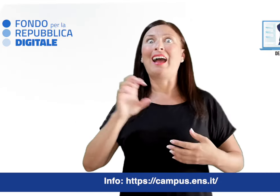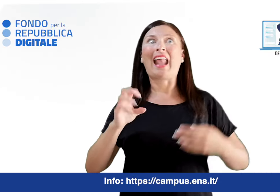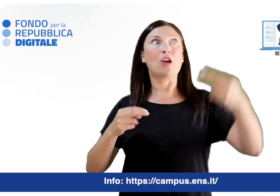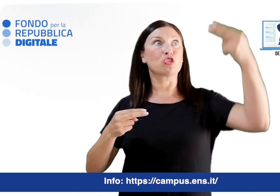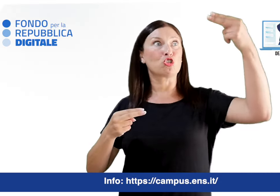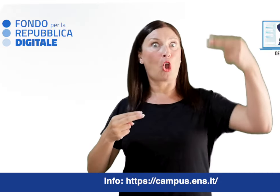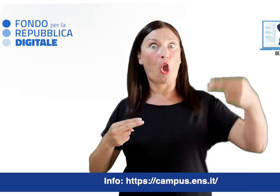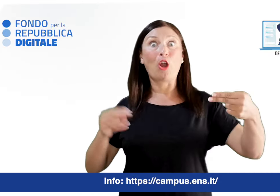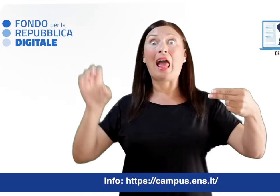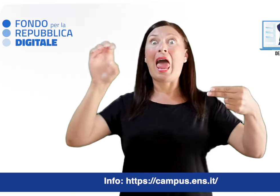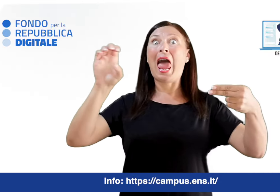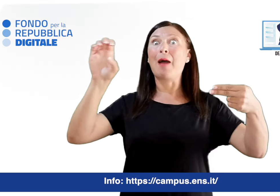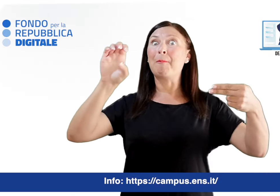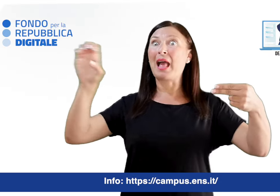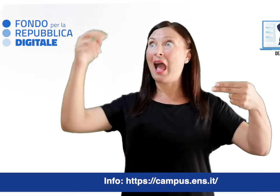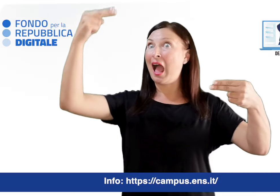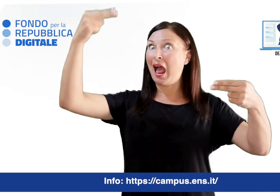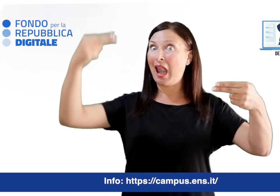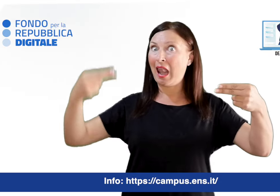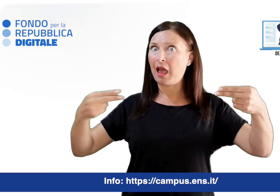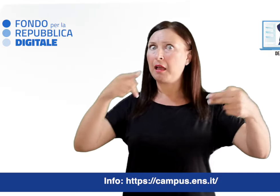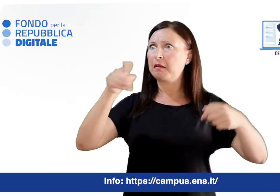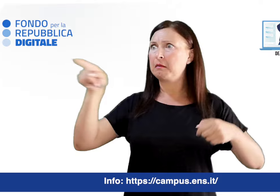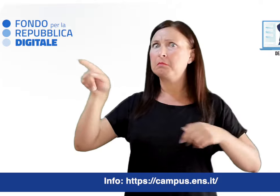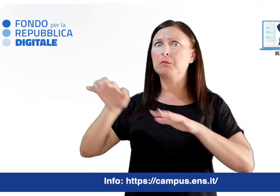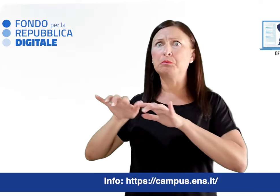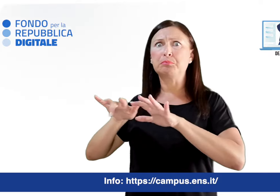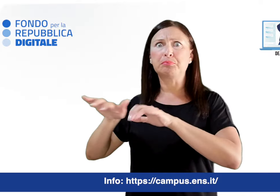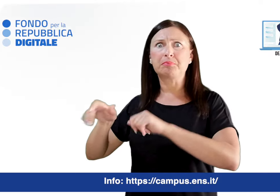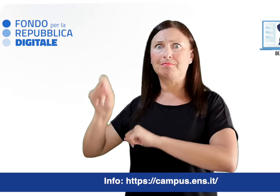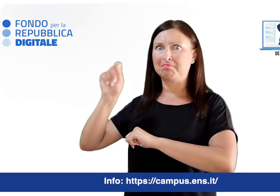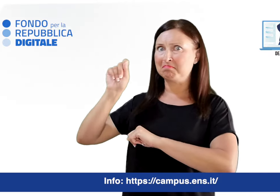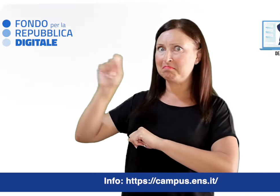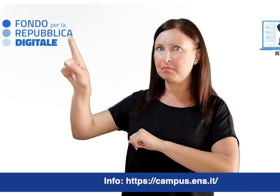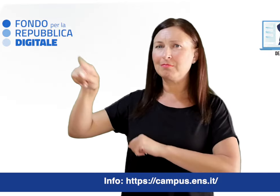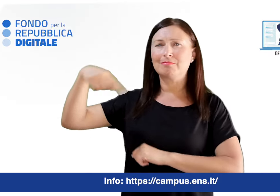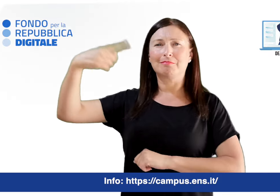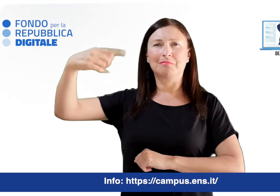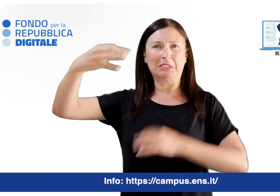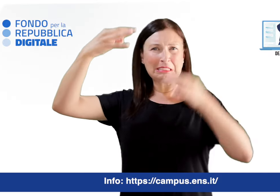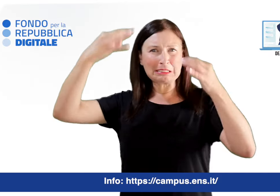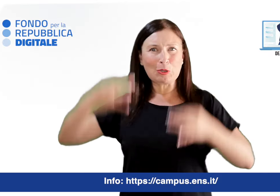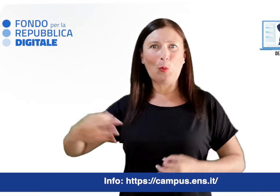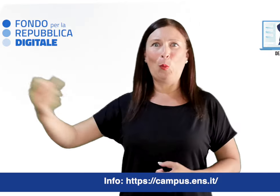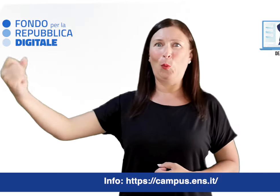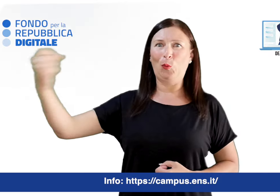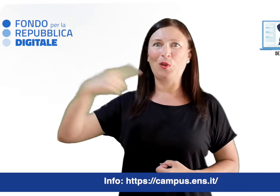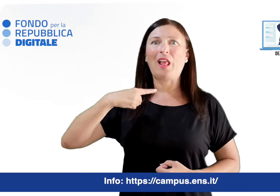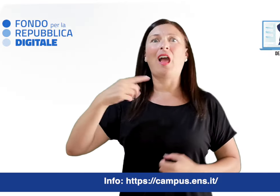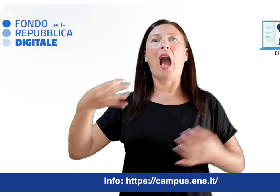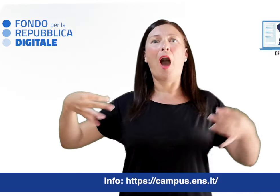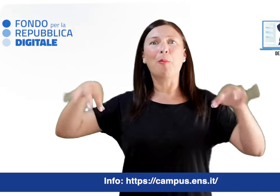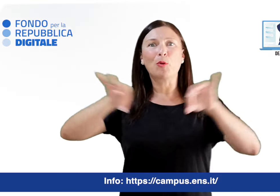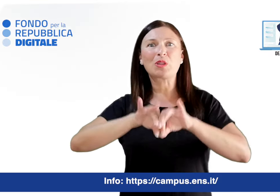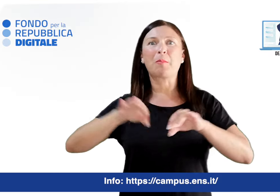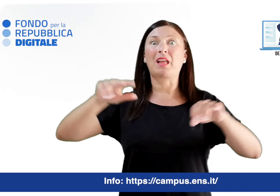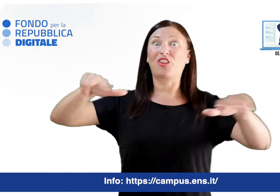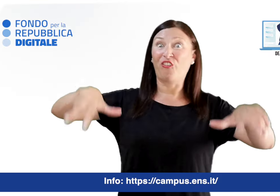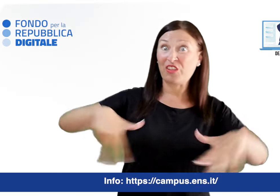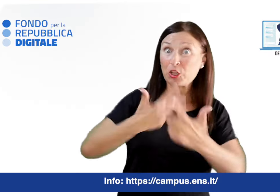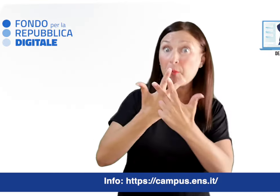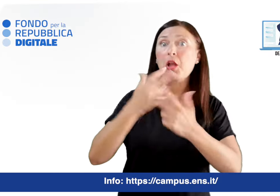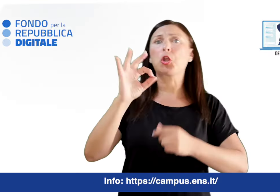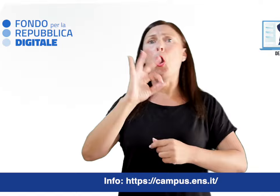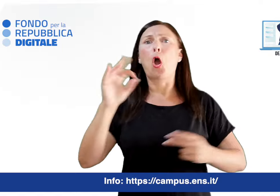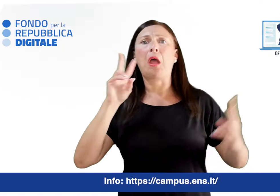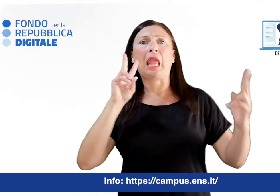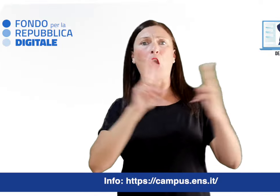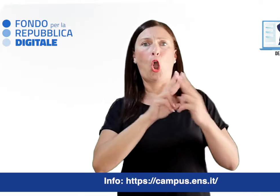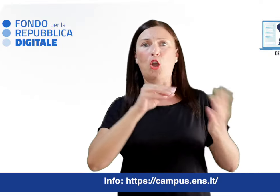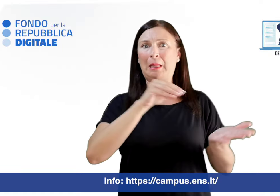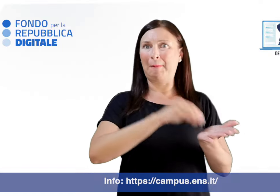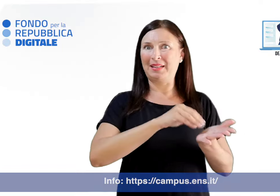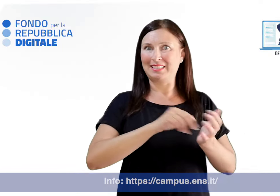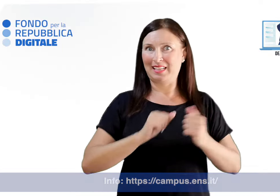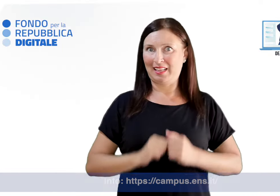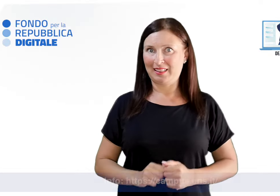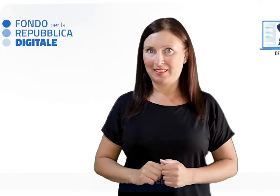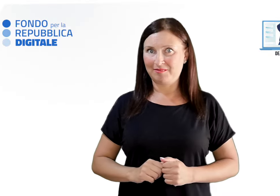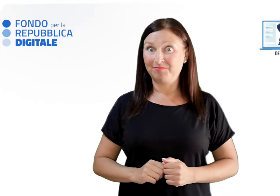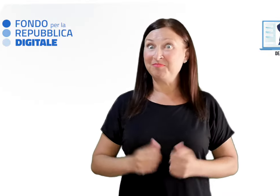c'è la mappa dell'italia con le regioni attive, cliccate sulla regione e trovate l'email del referente per fissare un appuntamento in videochiamata o presenza